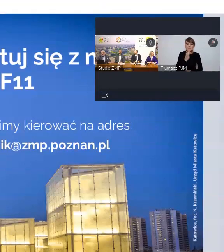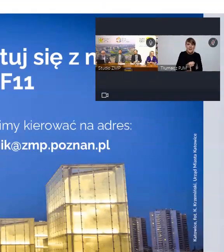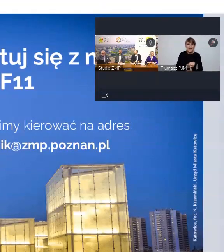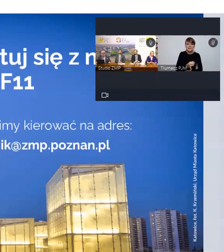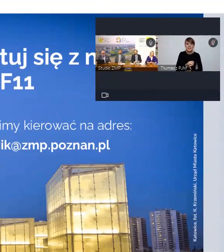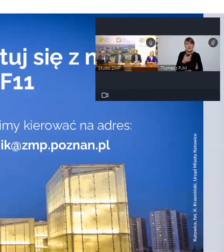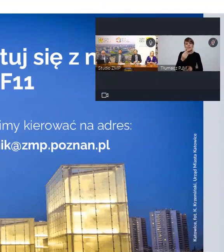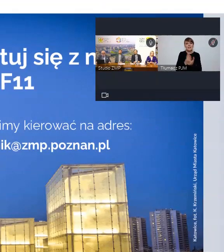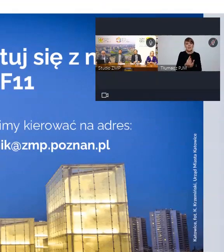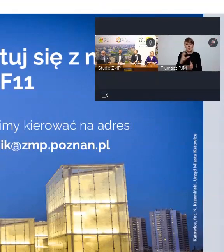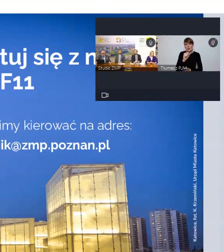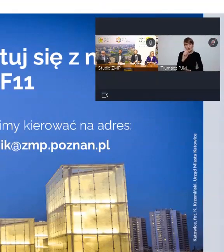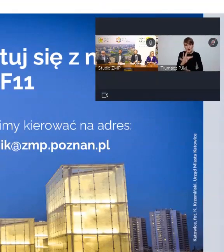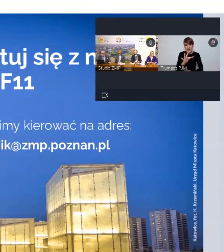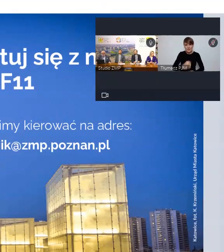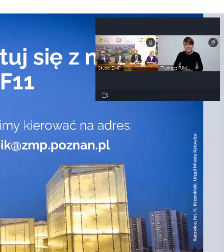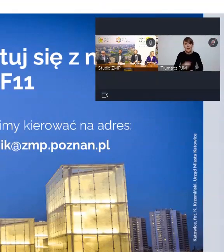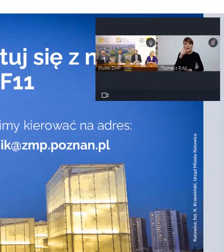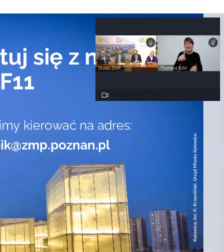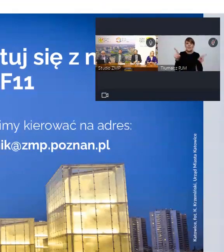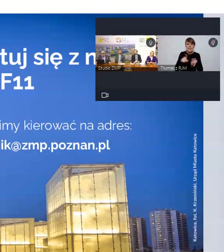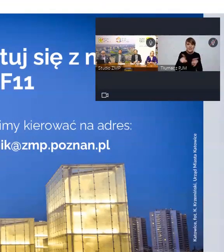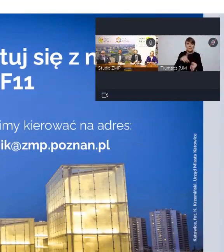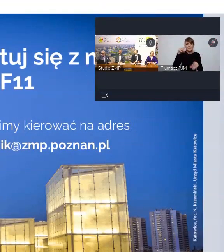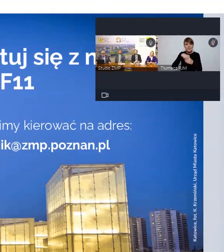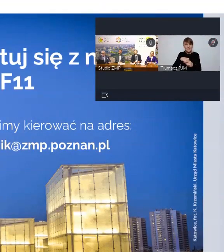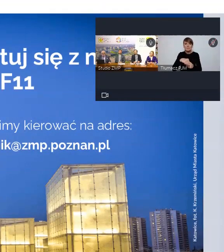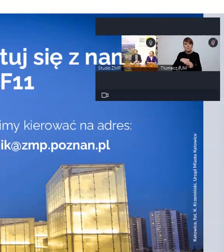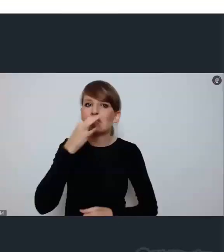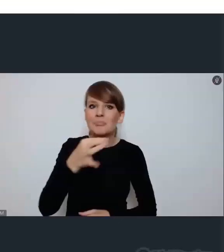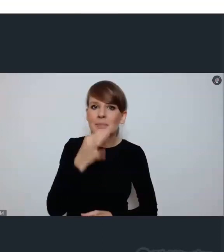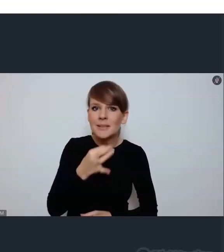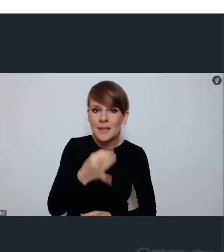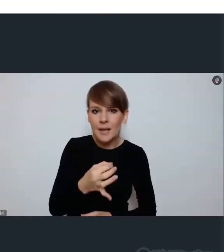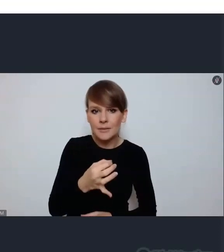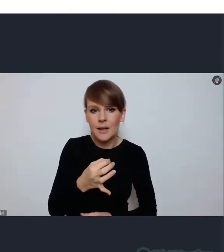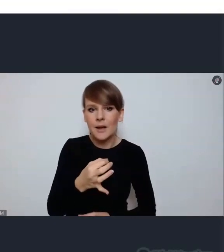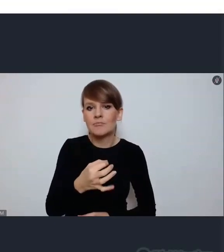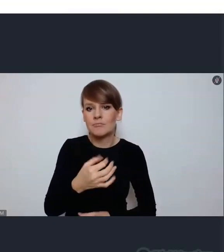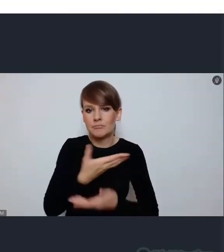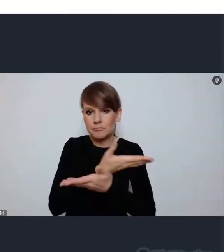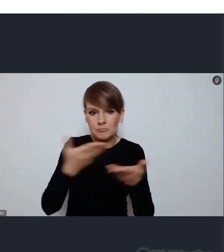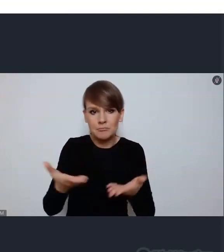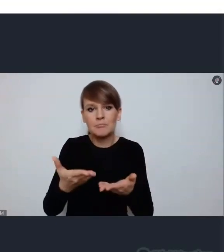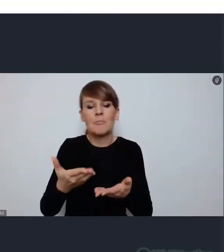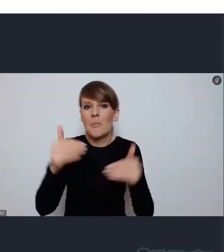ale pytania, które Państwo powiecie w tej chwili